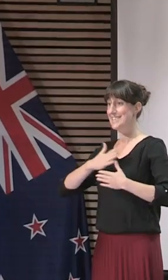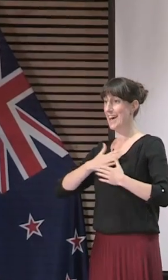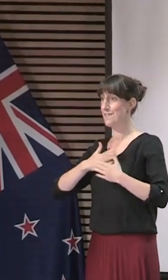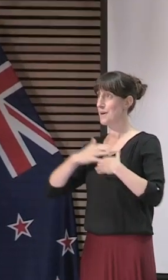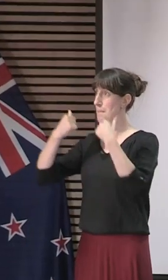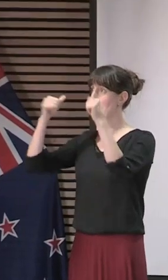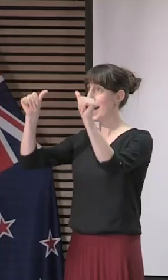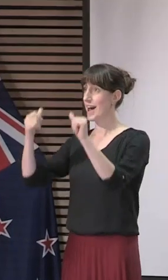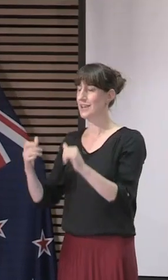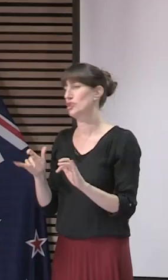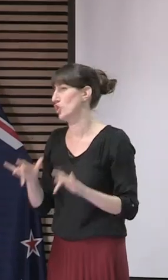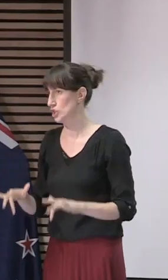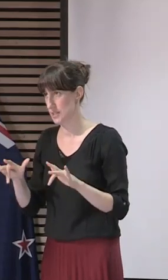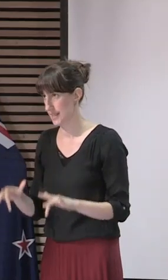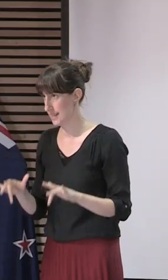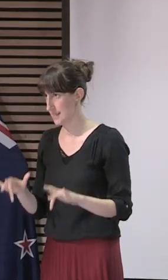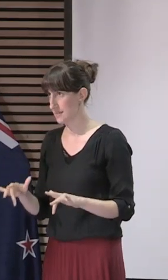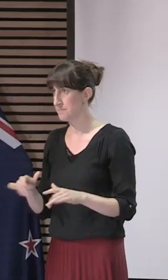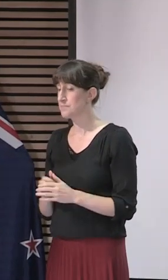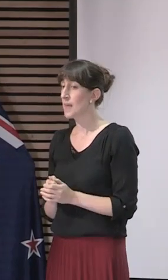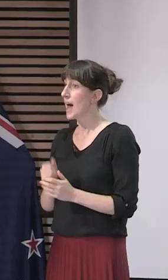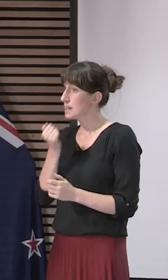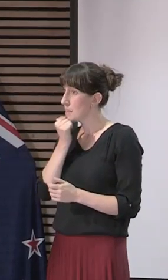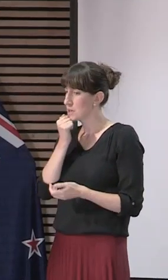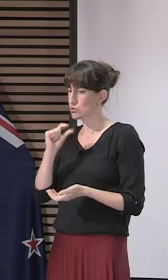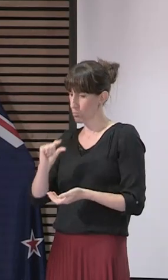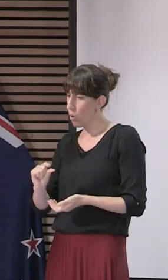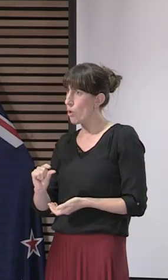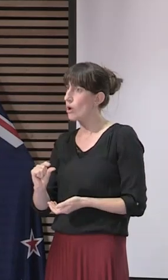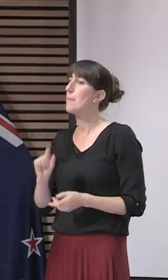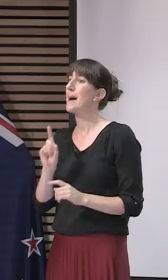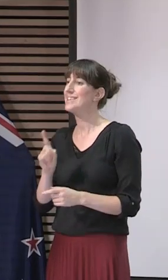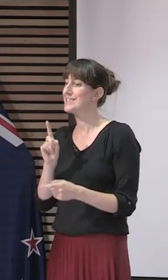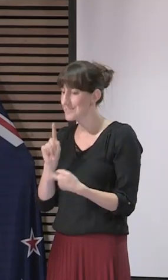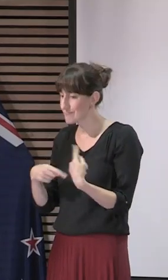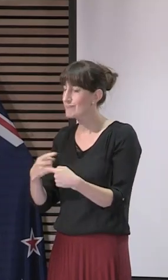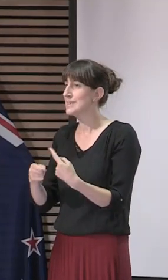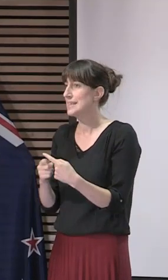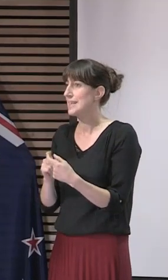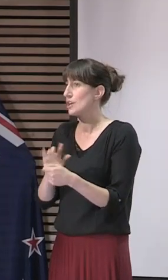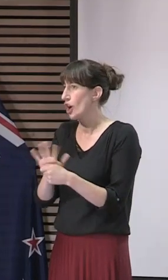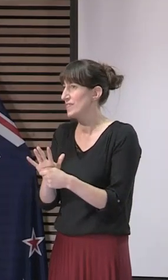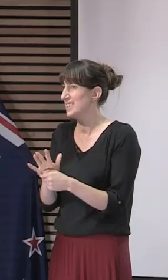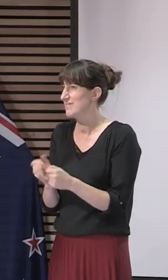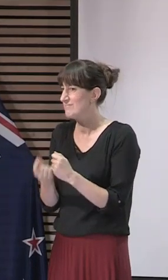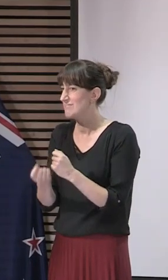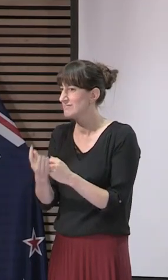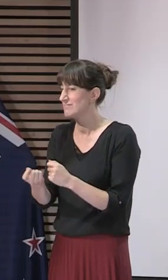Tena koe. Kei te hiahia au ki te tiimata ma te whakamahara i nga